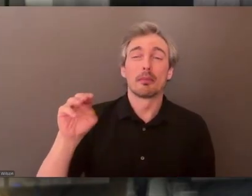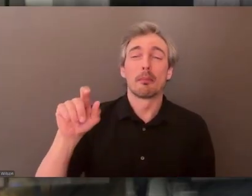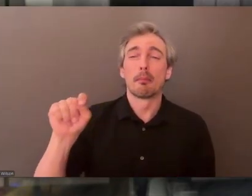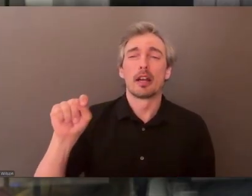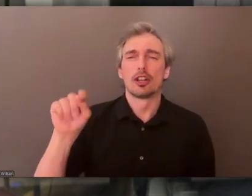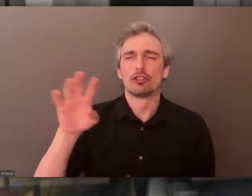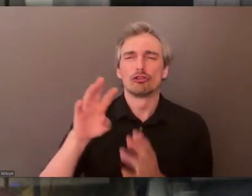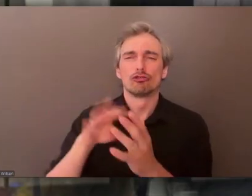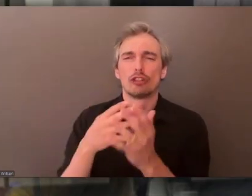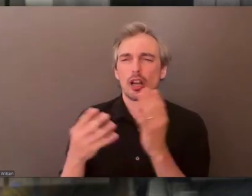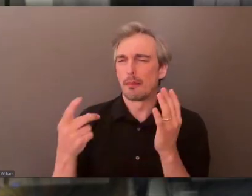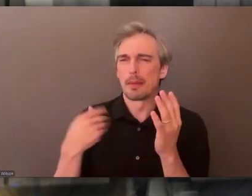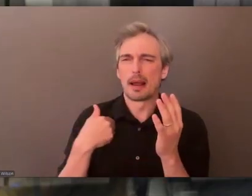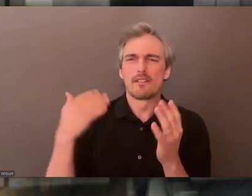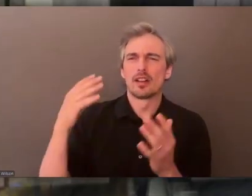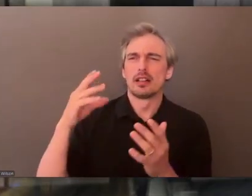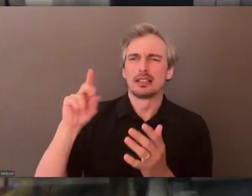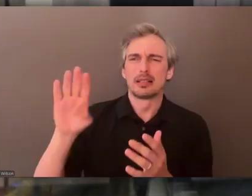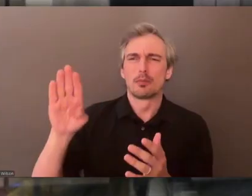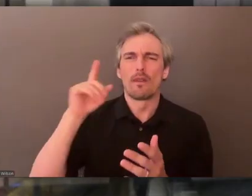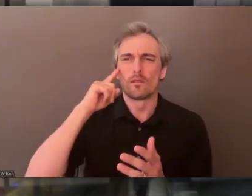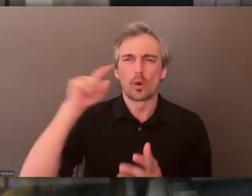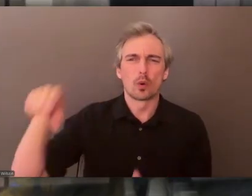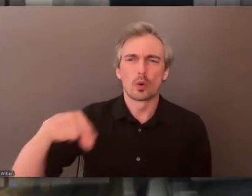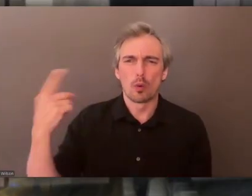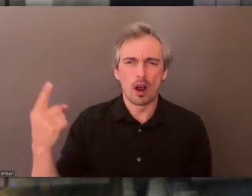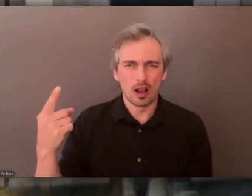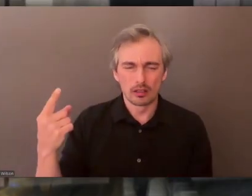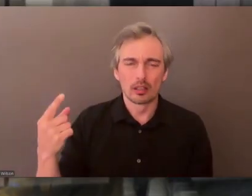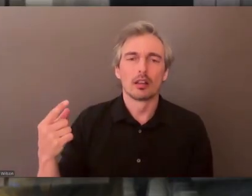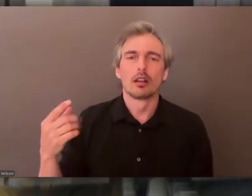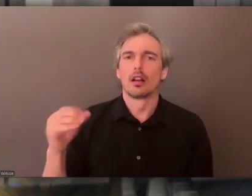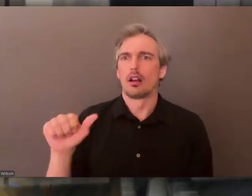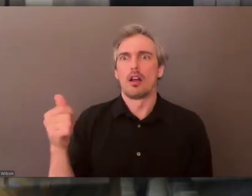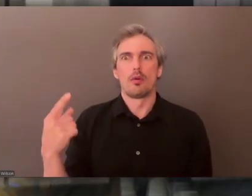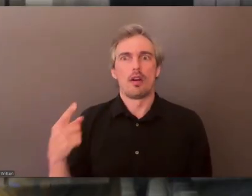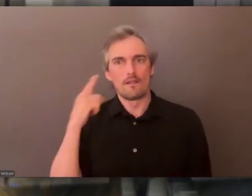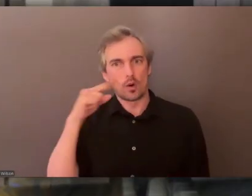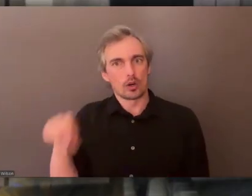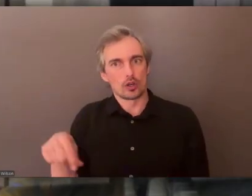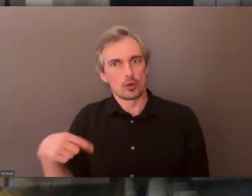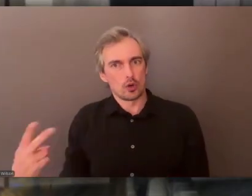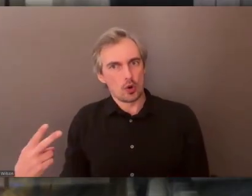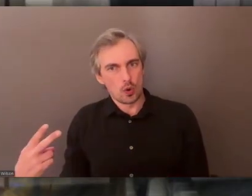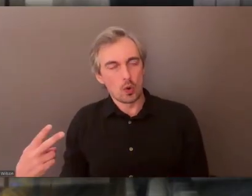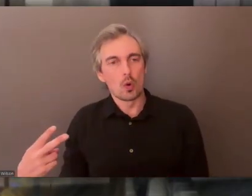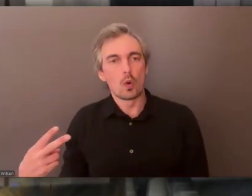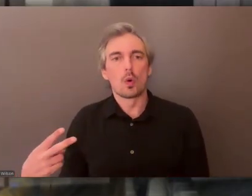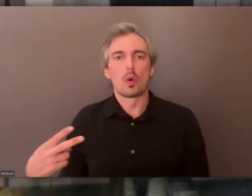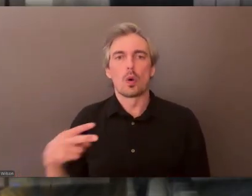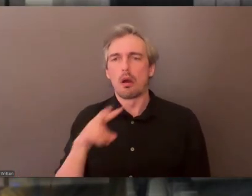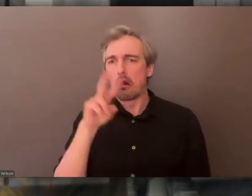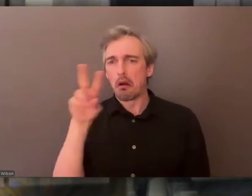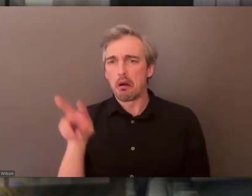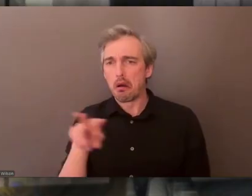そうすることで、すべてが同じペ ージに載っていない状態で、伝えたい 物語を示すためにそれらのダッシュボ ードを通じて進むことができます。